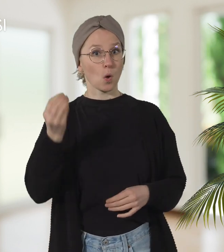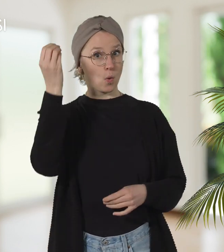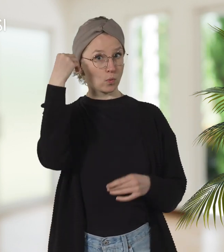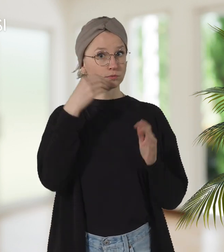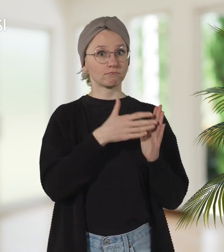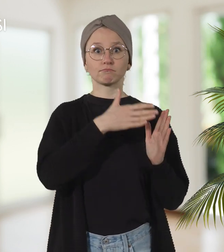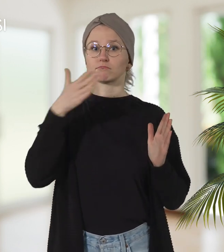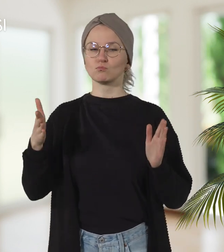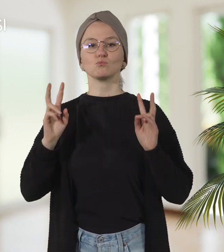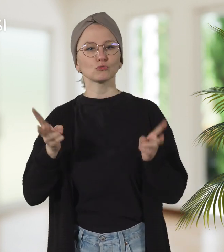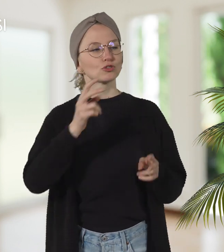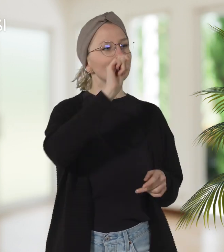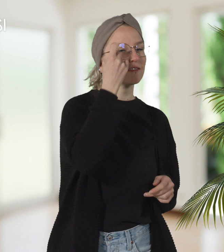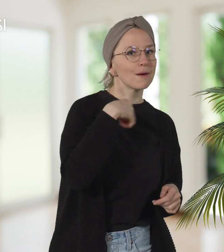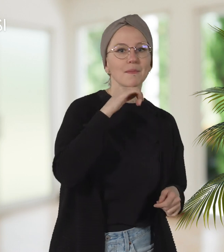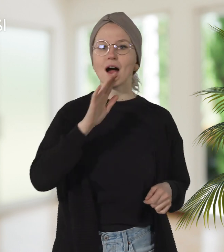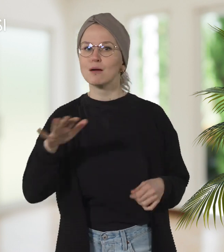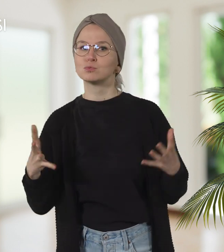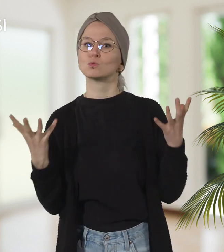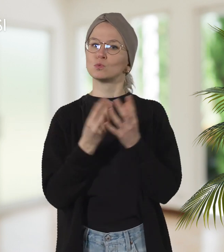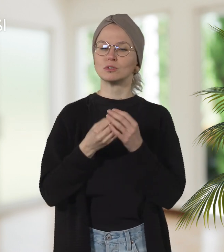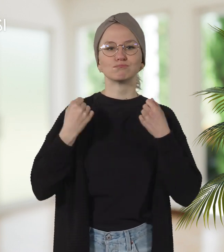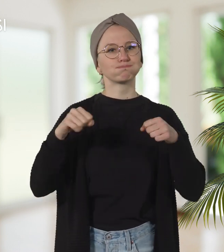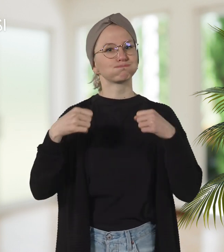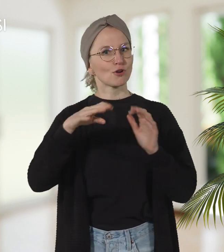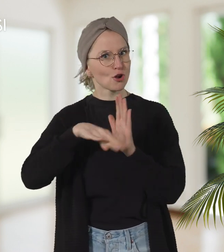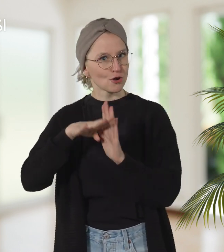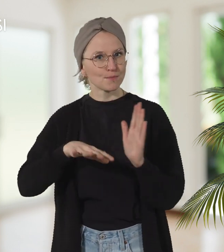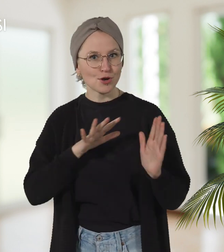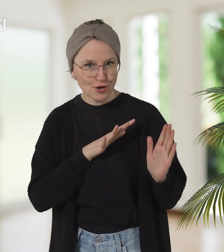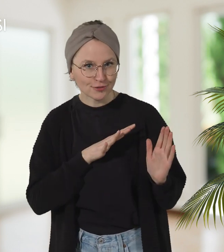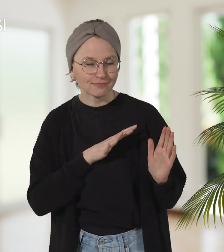Kurssilla on luvassa myös vanhempien ja lasten yhteistä toiminnallista aikaa.